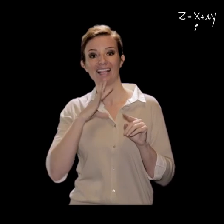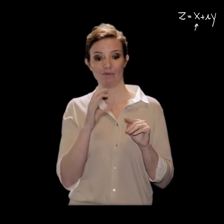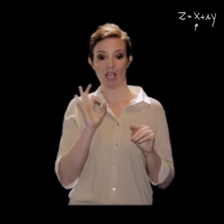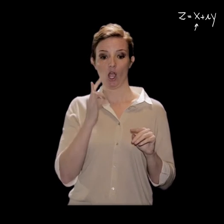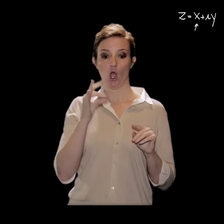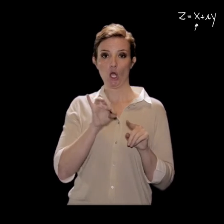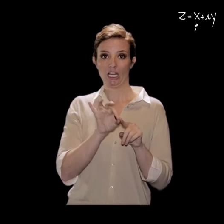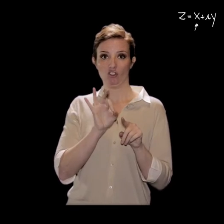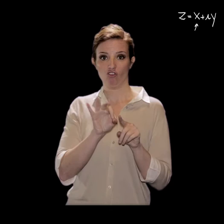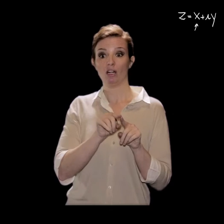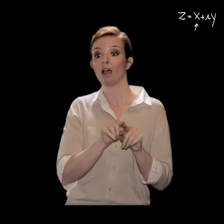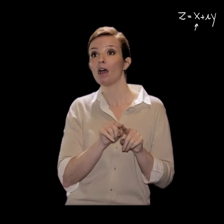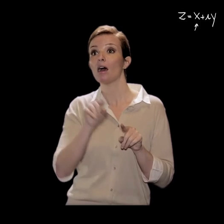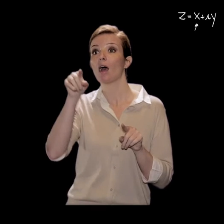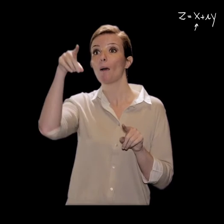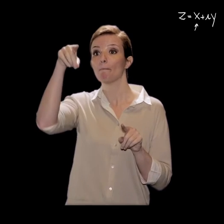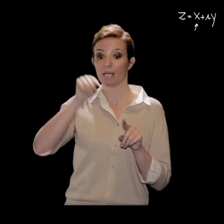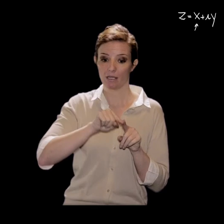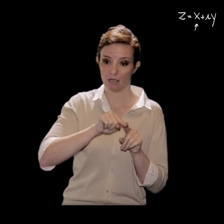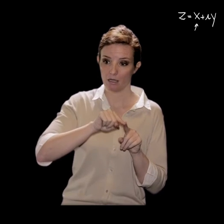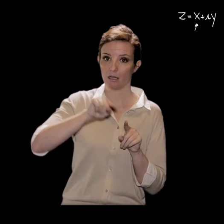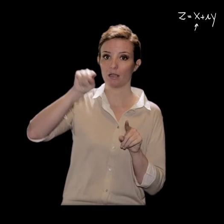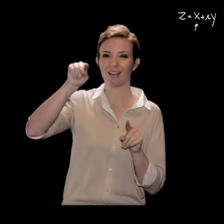con il punto P che abbiamo caratterizzato con le coordinate x e y.